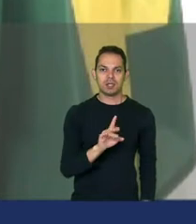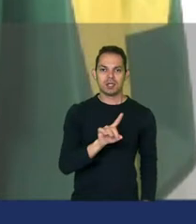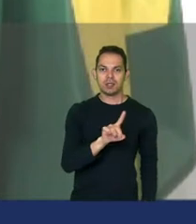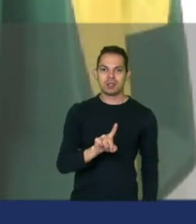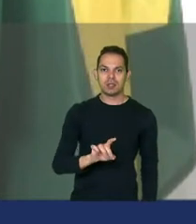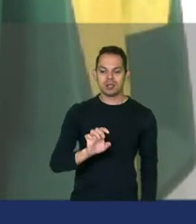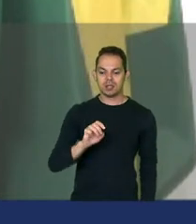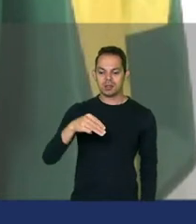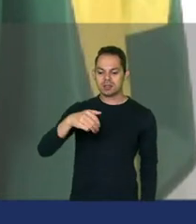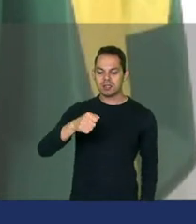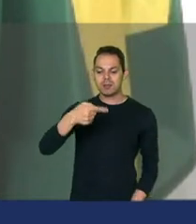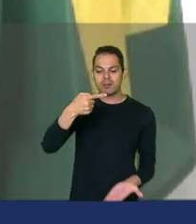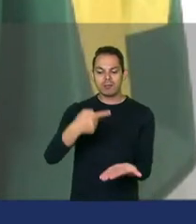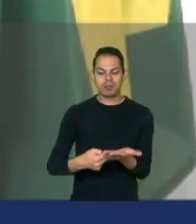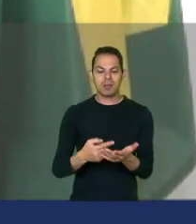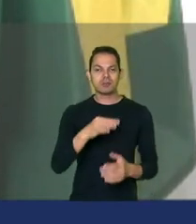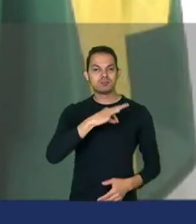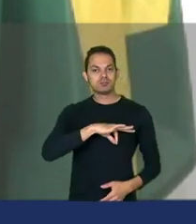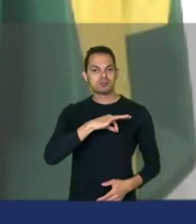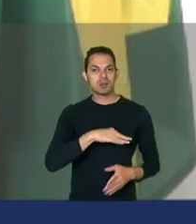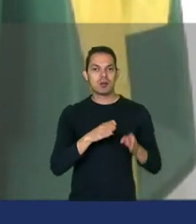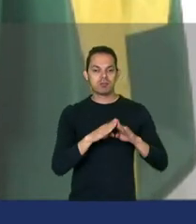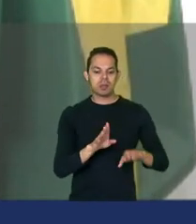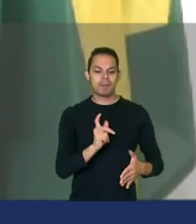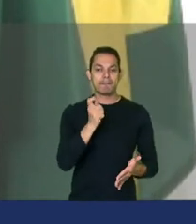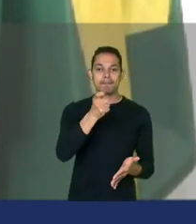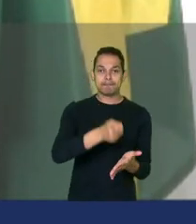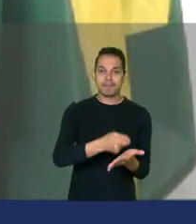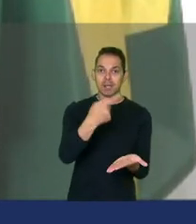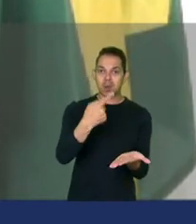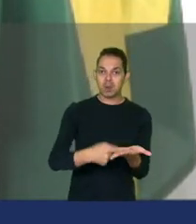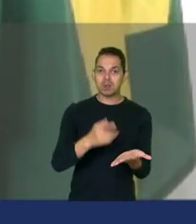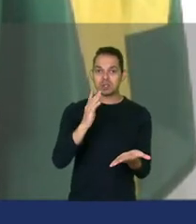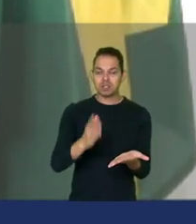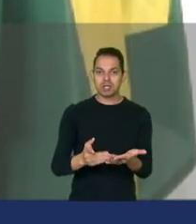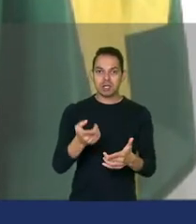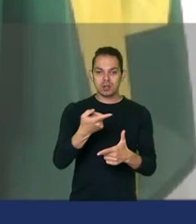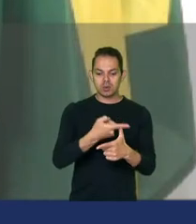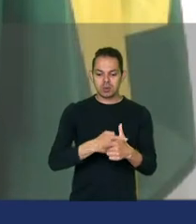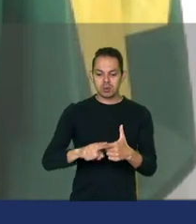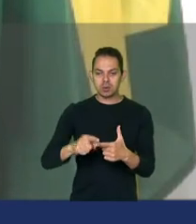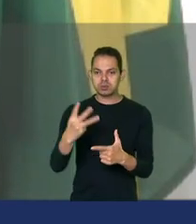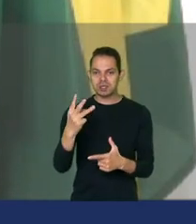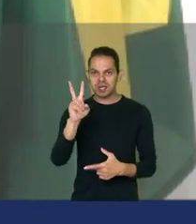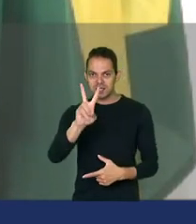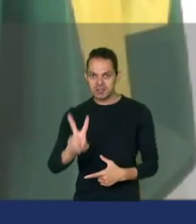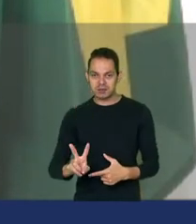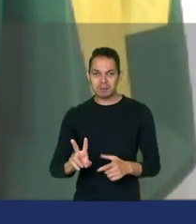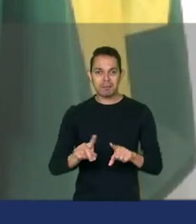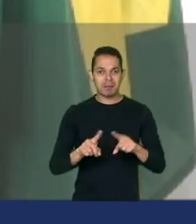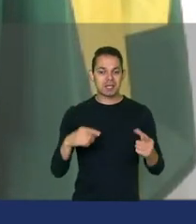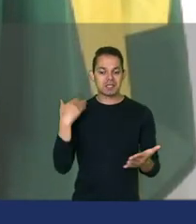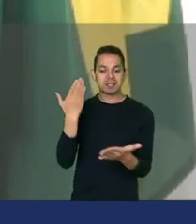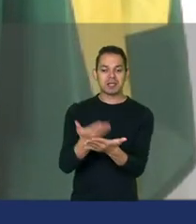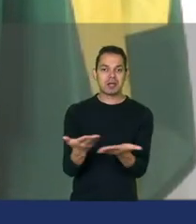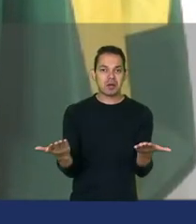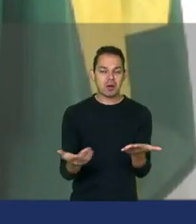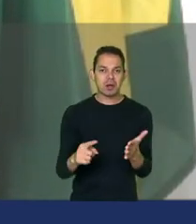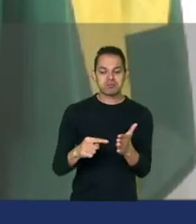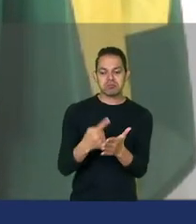GOVERNADOR, SENHOR ROMEU Z ZEMA, FEZ UM ACORDO PELO PAGAMENTO DA RECOMPOSIÇÃO SALARIAL, DIVIDIU O VALOR EM TRÊS PARCELAS, MAS ATÉ ENTÃO PAGOU APENAS A PRIMEIRA